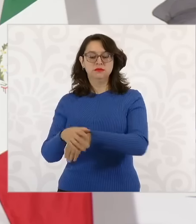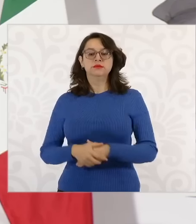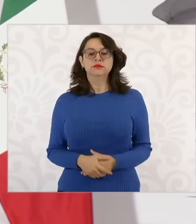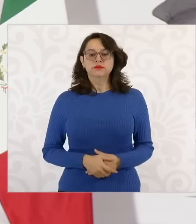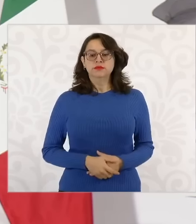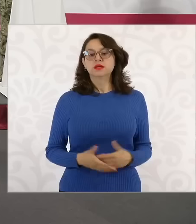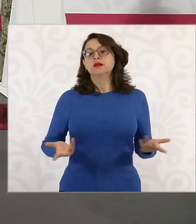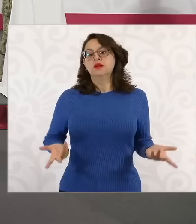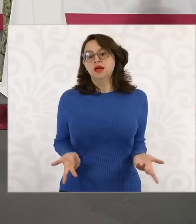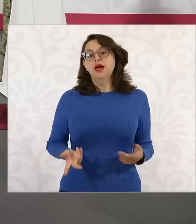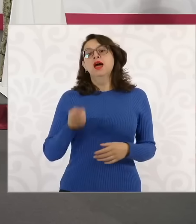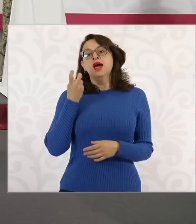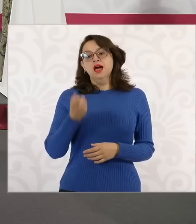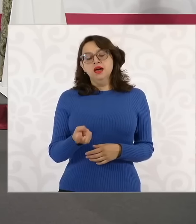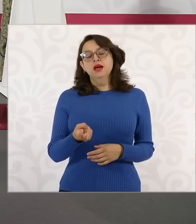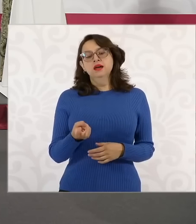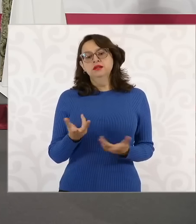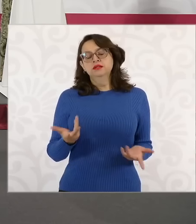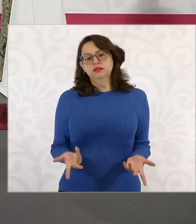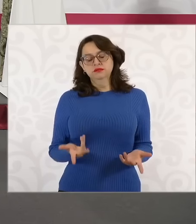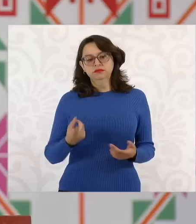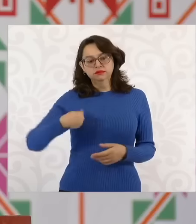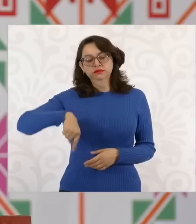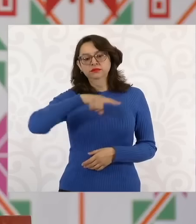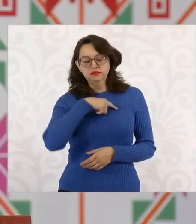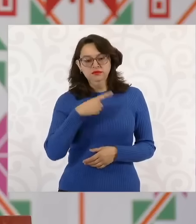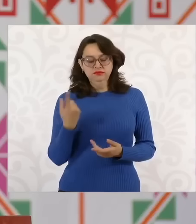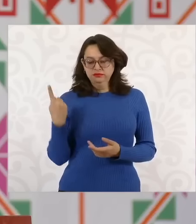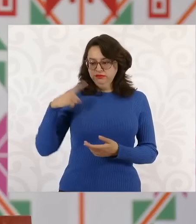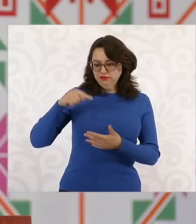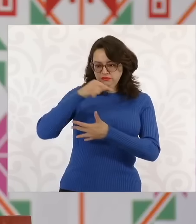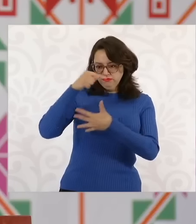hemos hablado que para ejecutar los trabajos y con la orden que tenemos de de la presidencia de